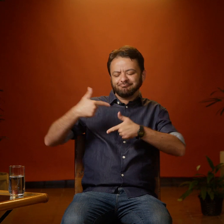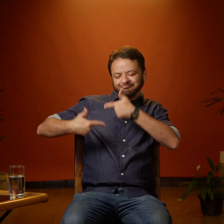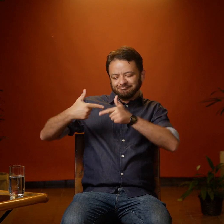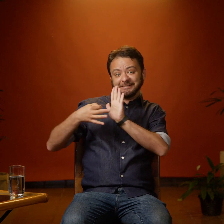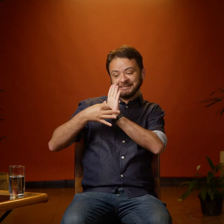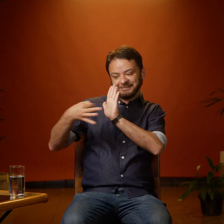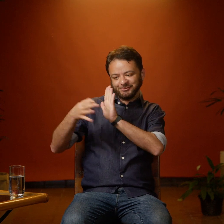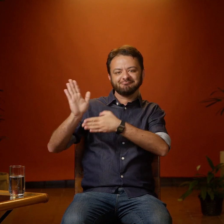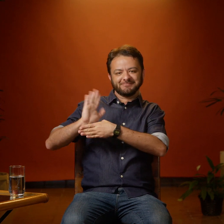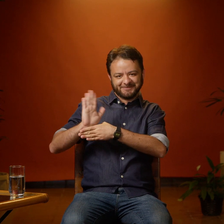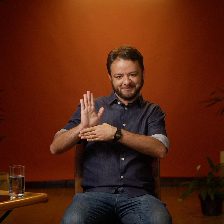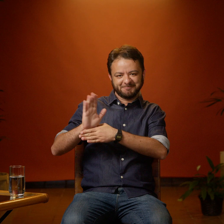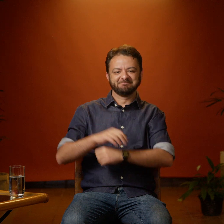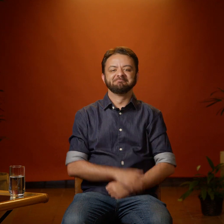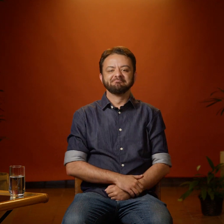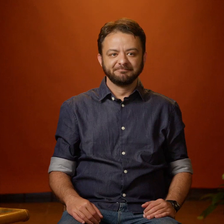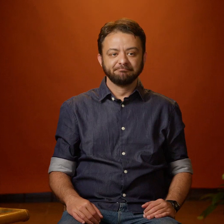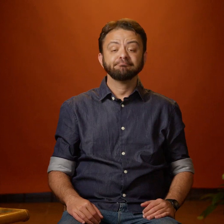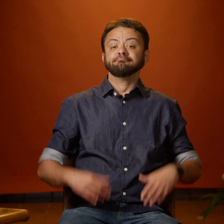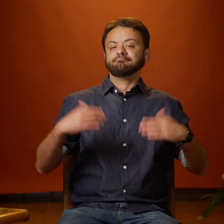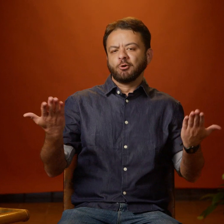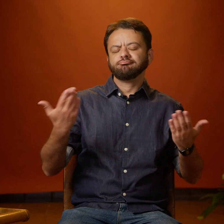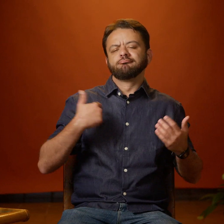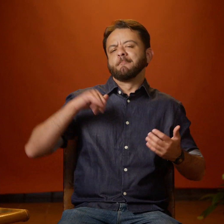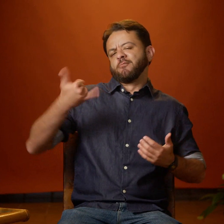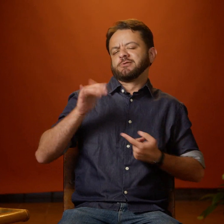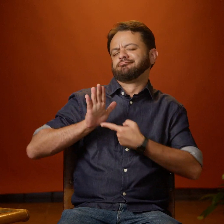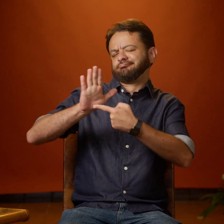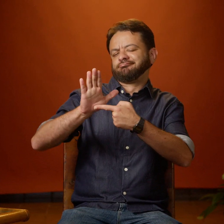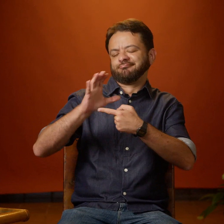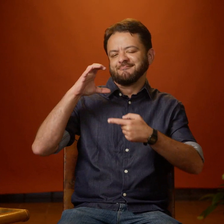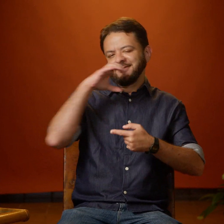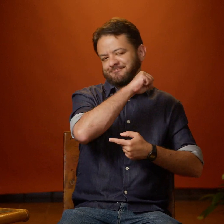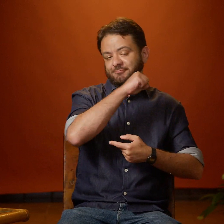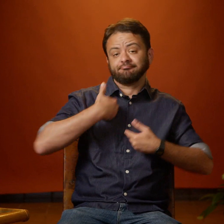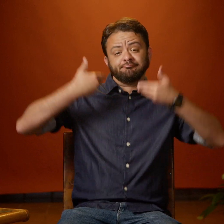e também trabalho descrições de videos. Então, vou fazer uma pequena apresentação sobre mim,